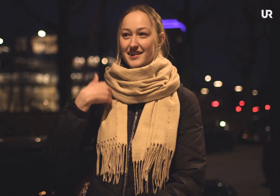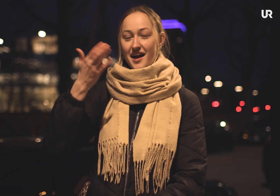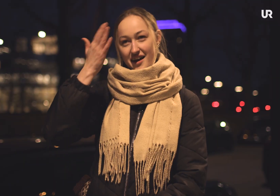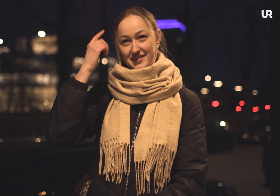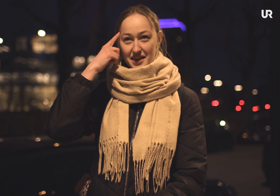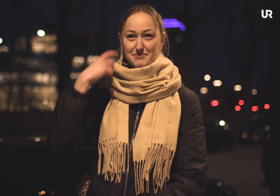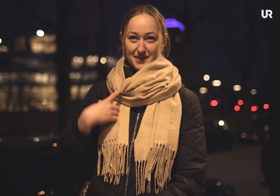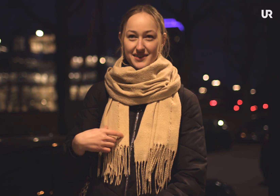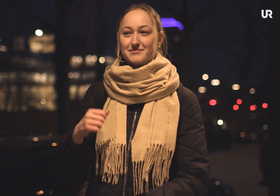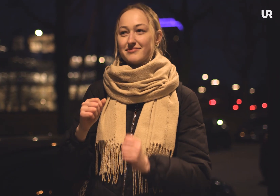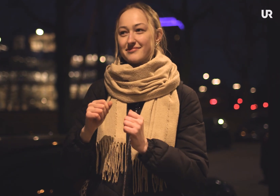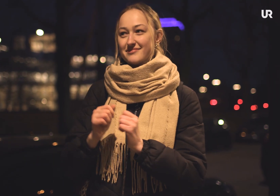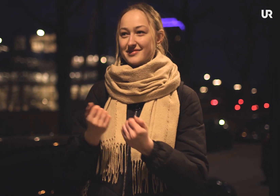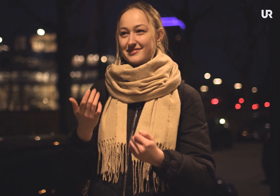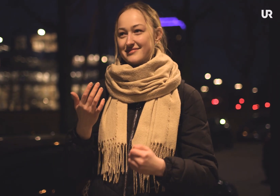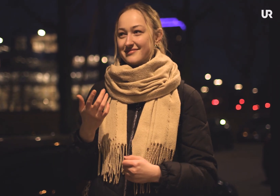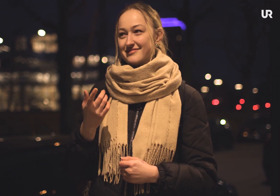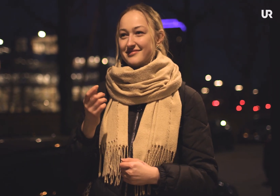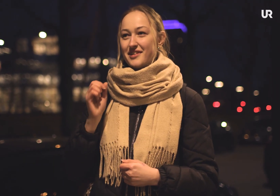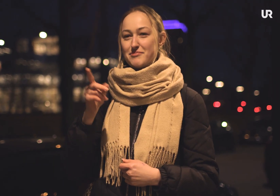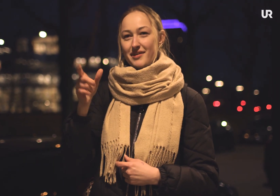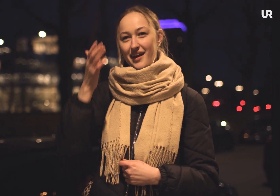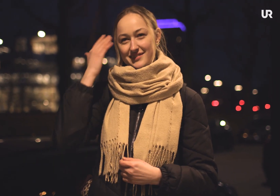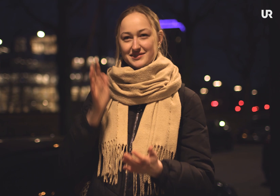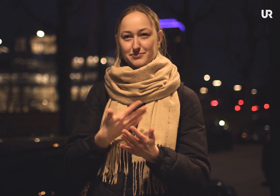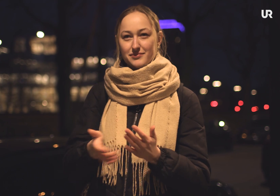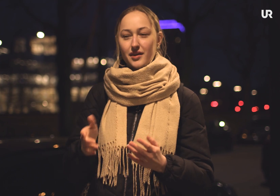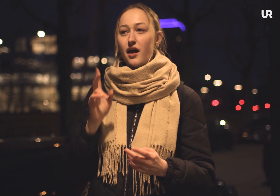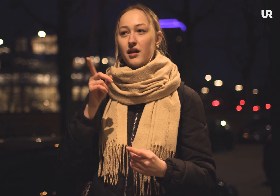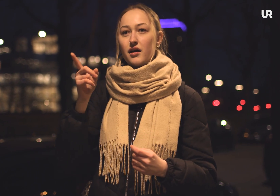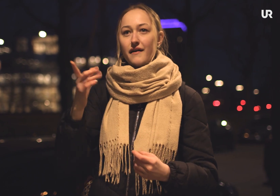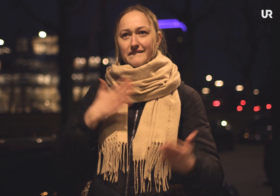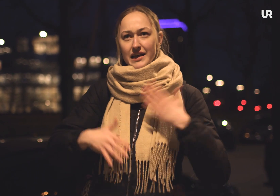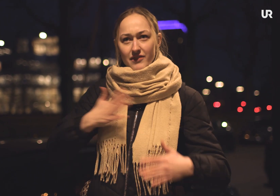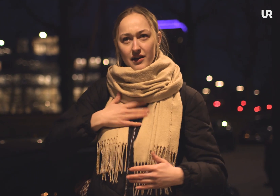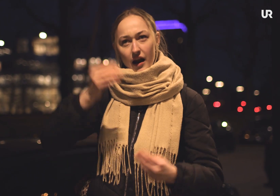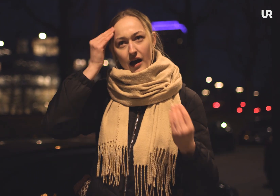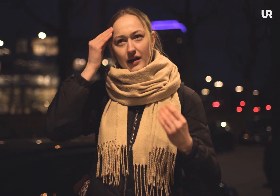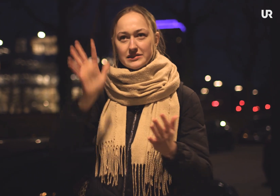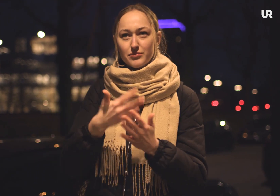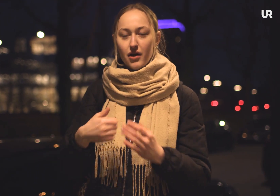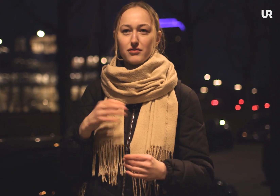Jag kan tänka mig att dejta en hörande, men då måste den personen kunna teckenspråk eller vara villig att lära sig.